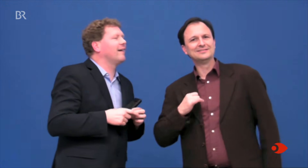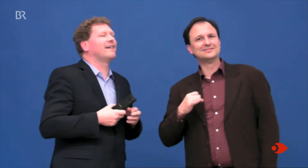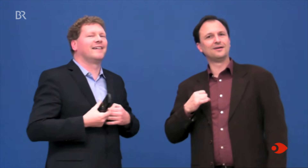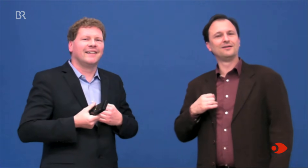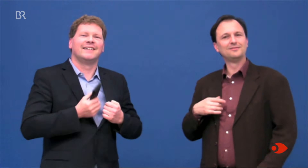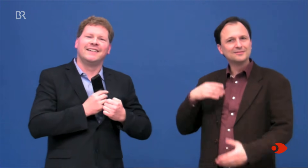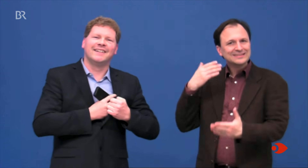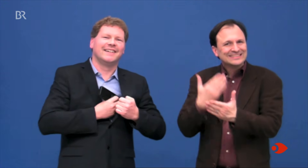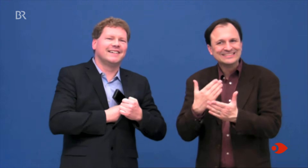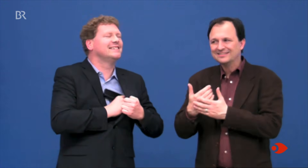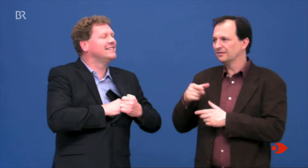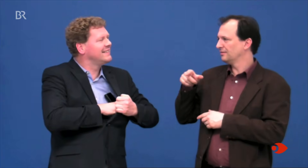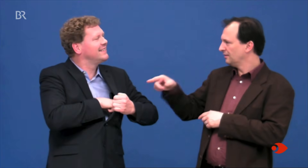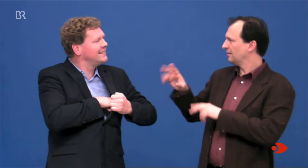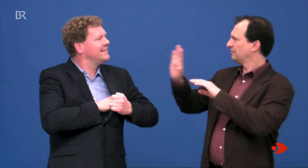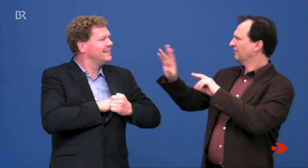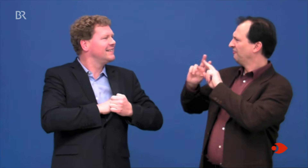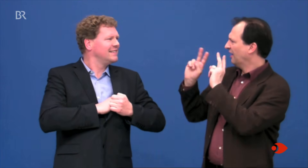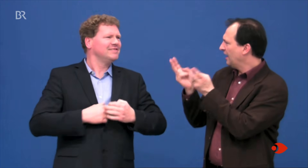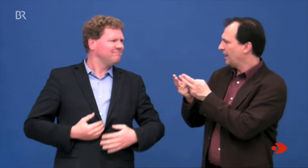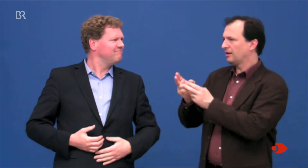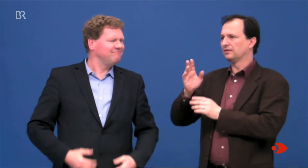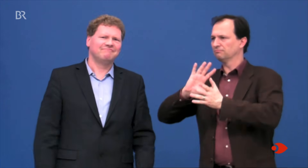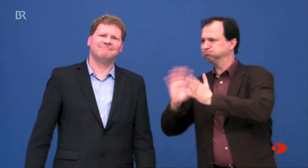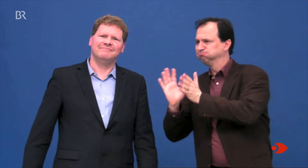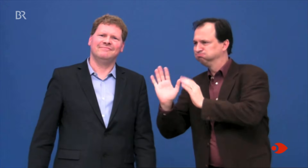Interessant, darum sind also deine gebärdensprachliche Welt